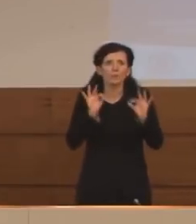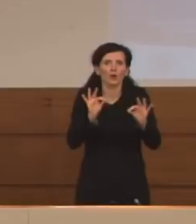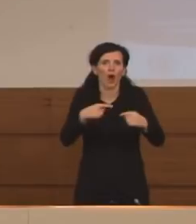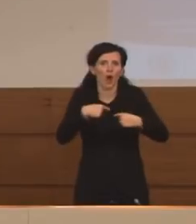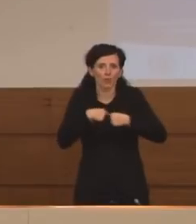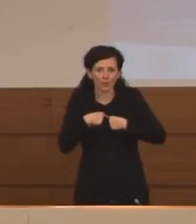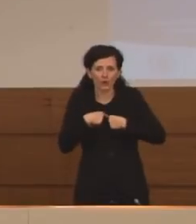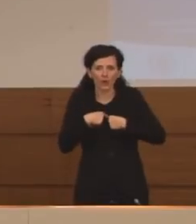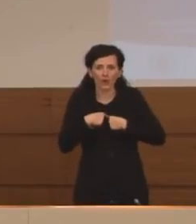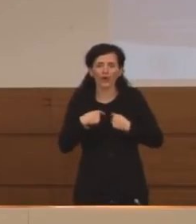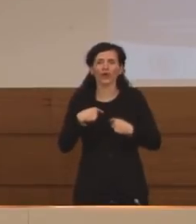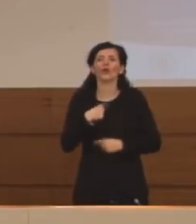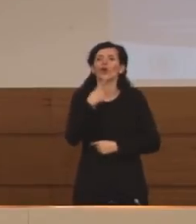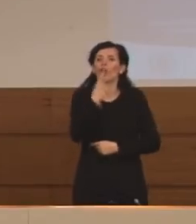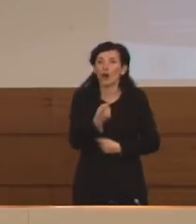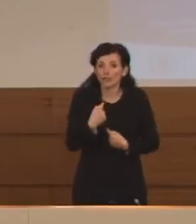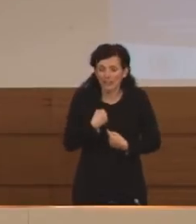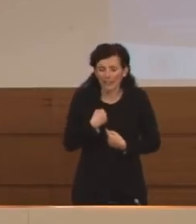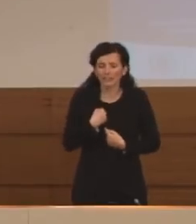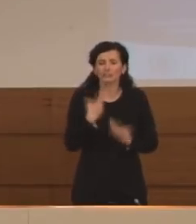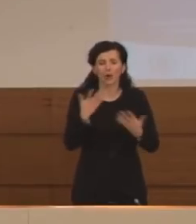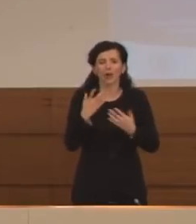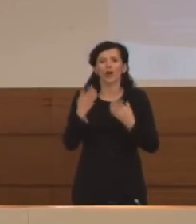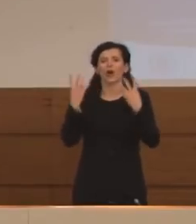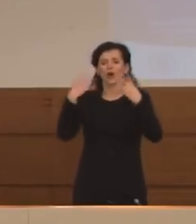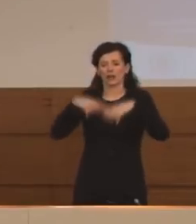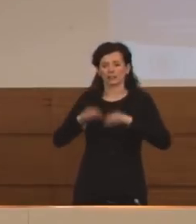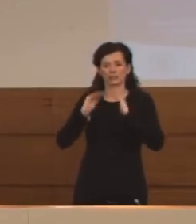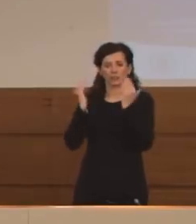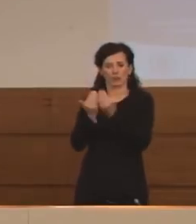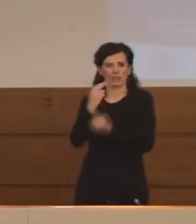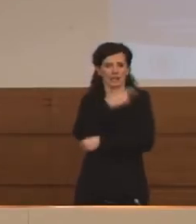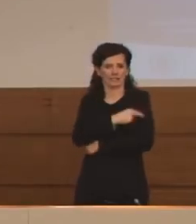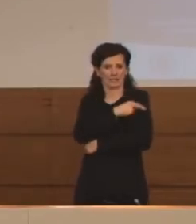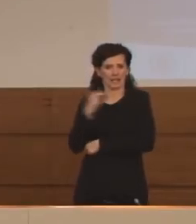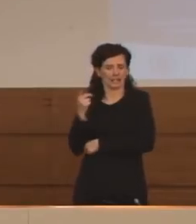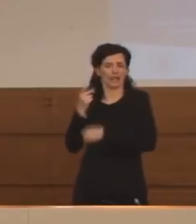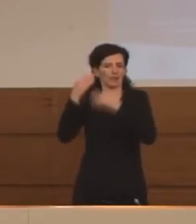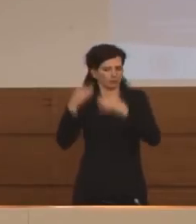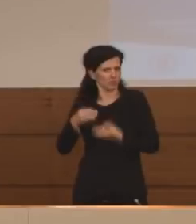Perché io ho detto una cosa che ancora oggi l'Organizzazione Mondiale della Sanità ha confermato.